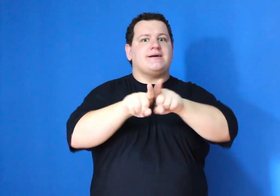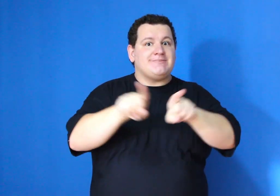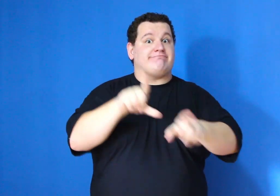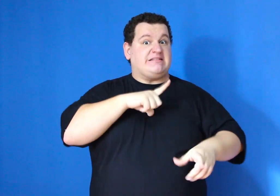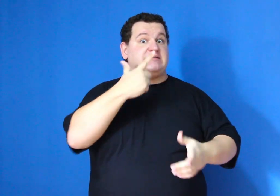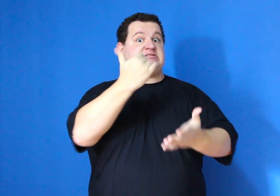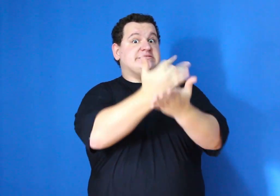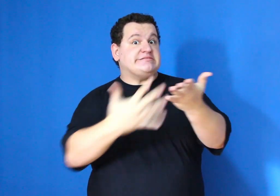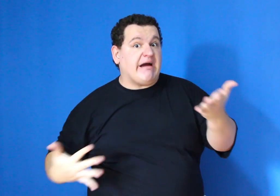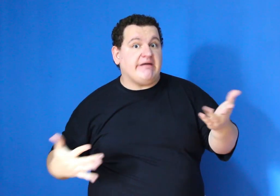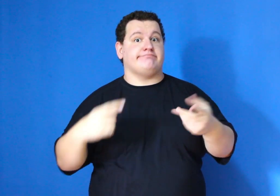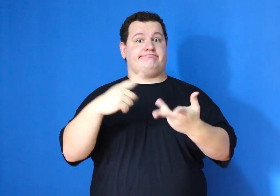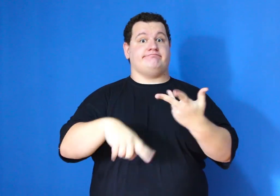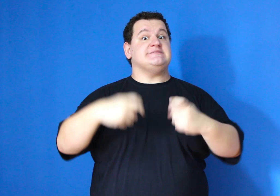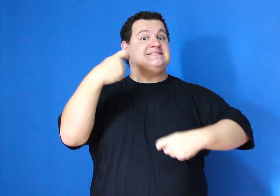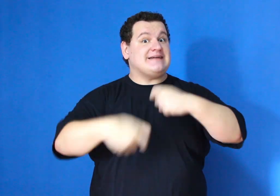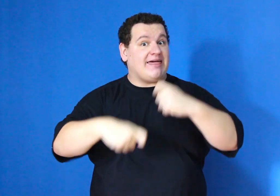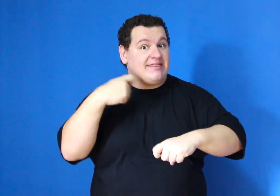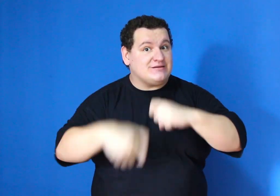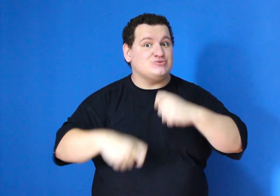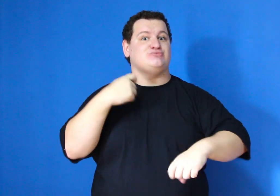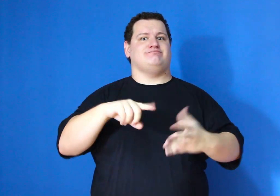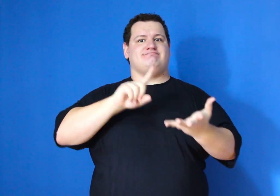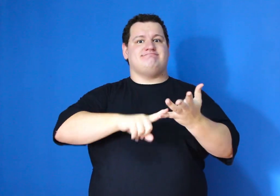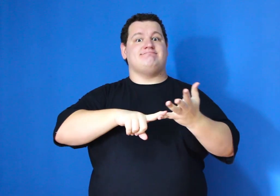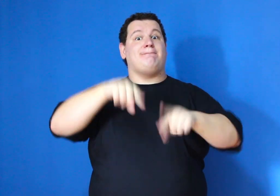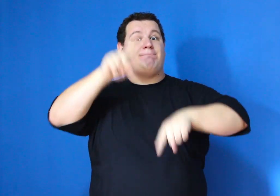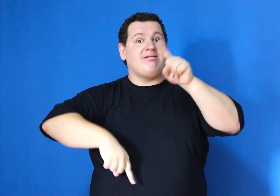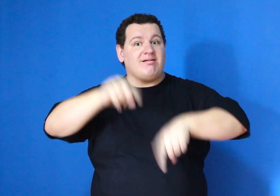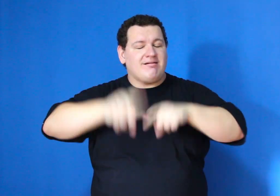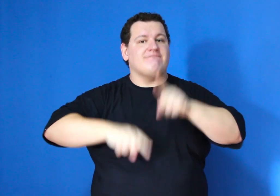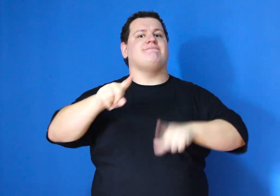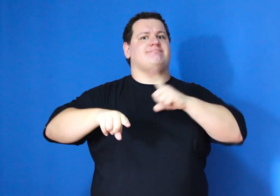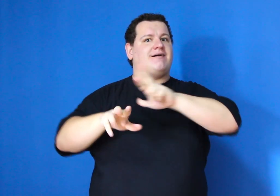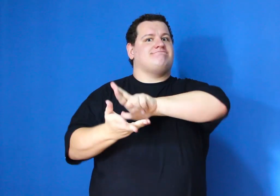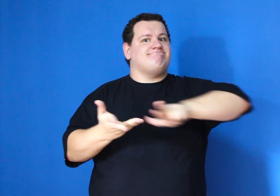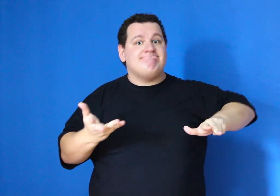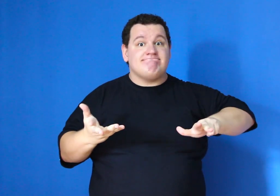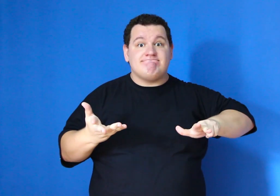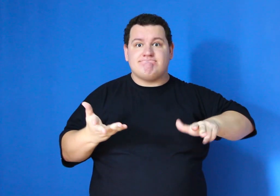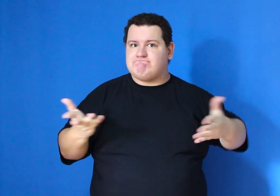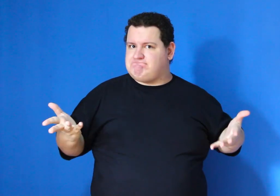Também pode ter sangue, sexo e palavrões.